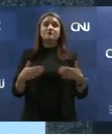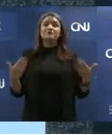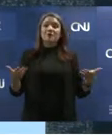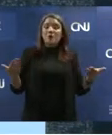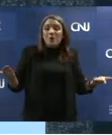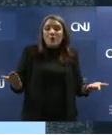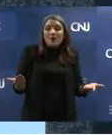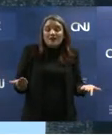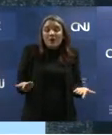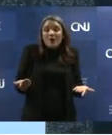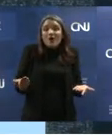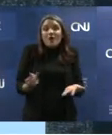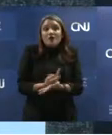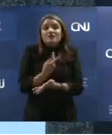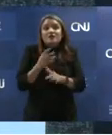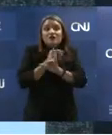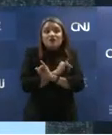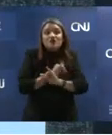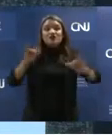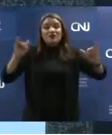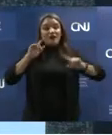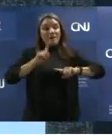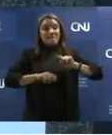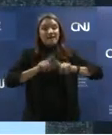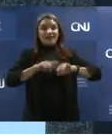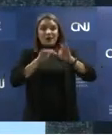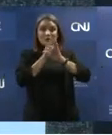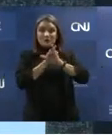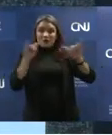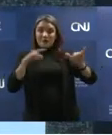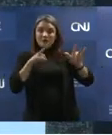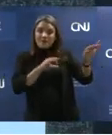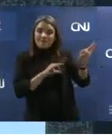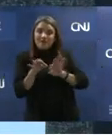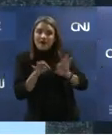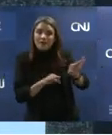o referido material informativo de preparação para o casamento civil,